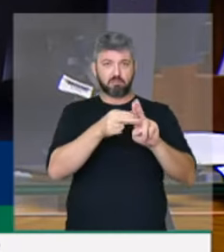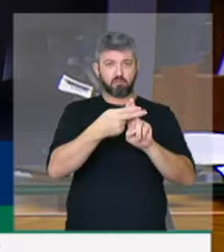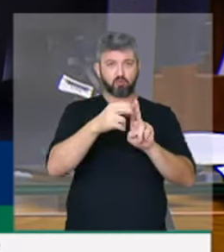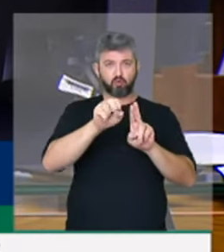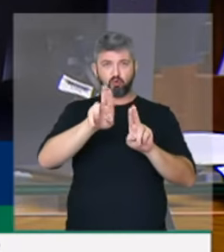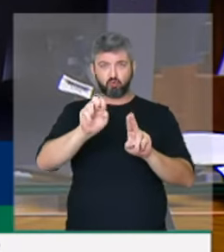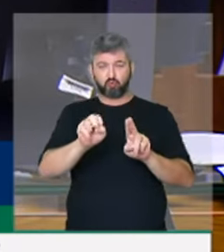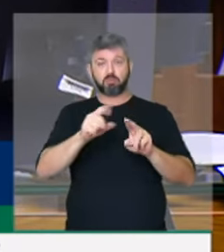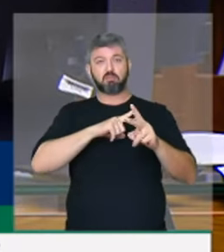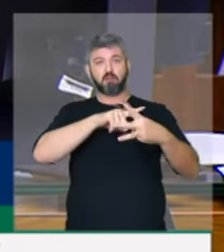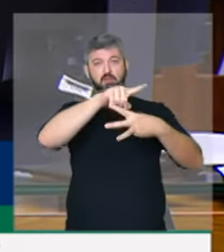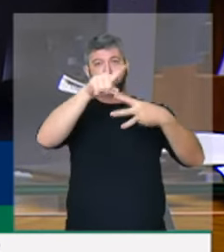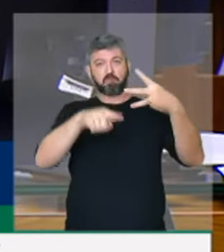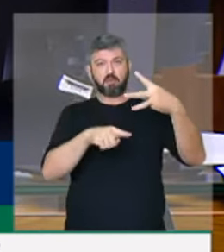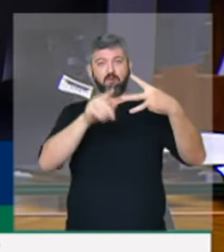TRIPARTITE. MAS.... TAMBÉM SABEMOS A POLÍTICA É CRUEL E